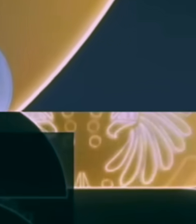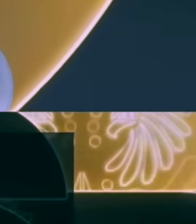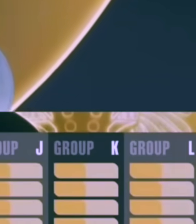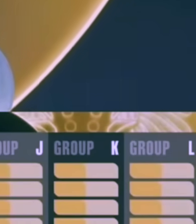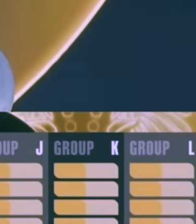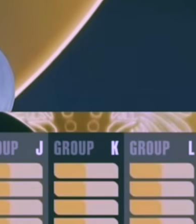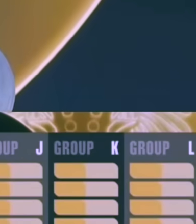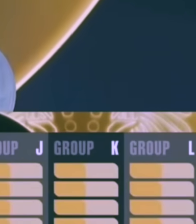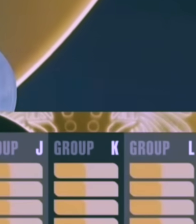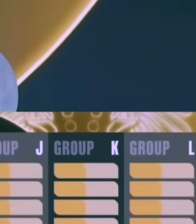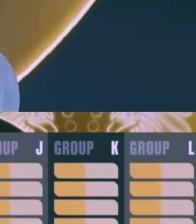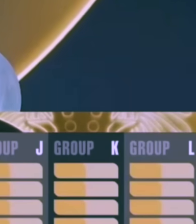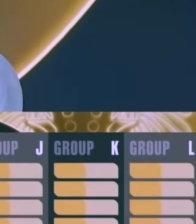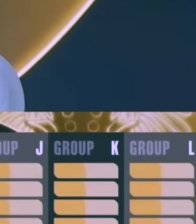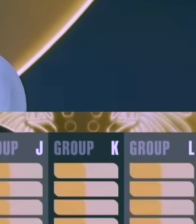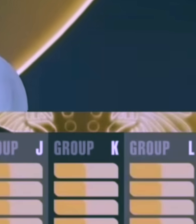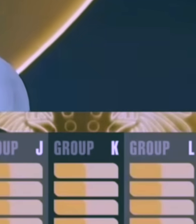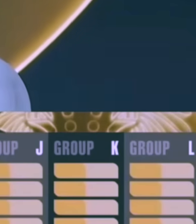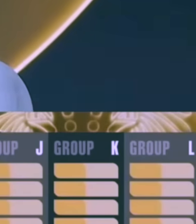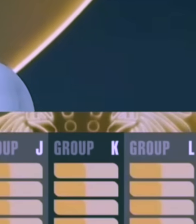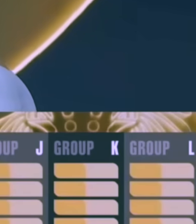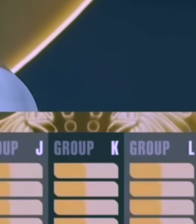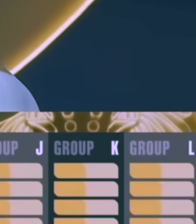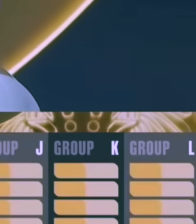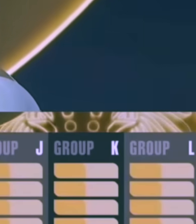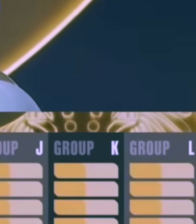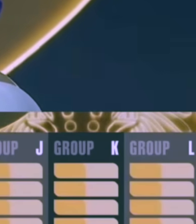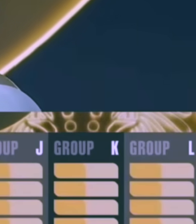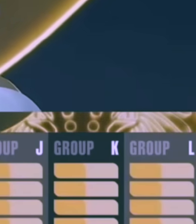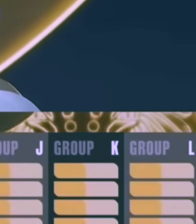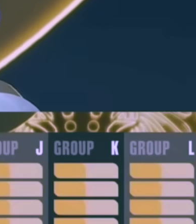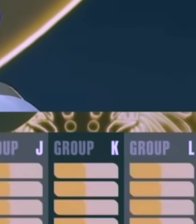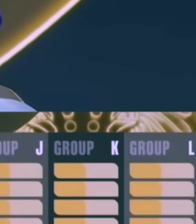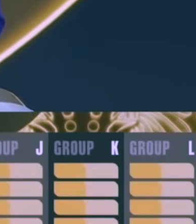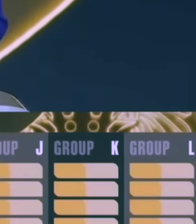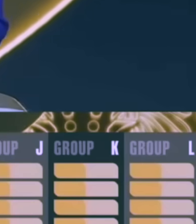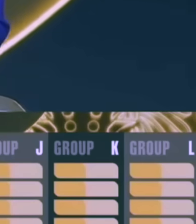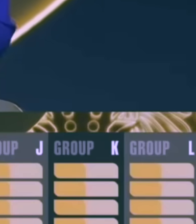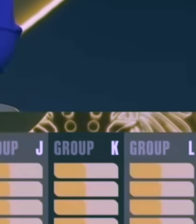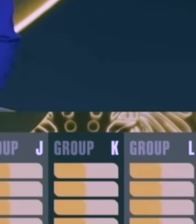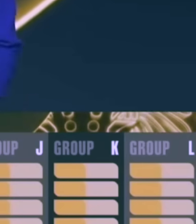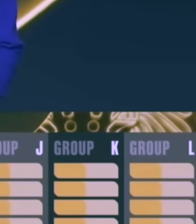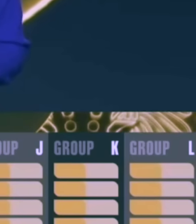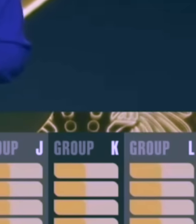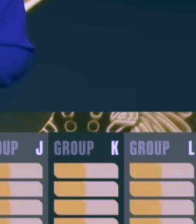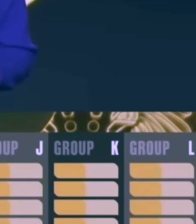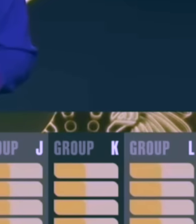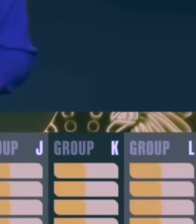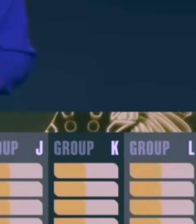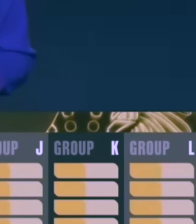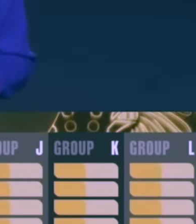México. En ese momento mostró una sonrisa de oreja a oreja y gritó, "¡Viva México!" Dejando en claro